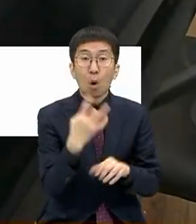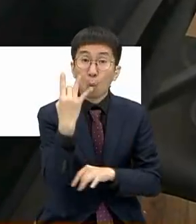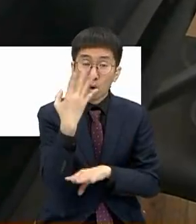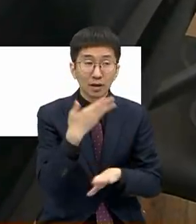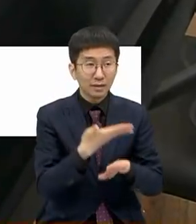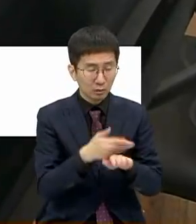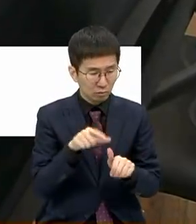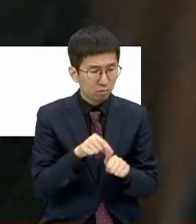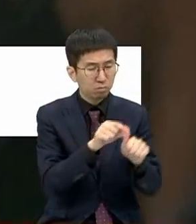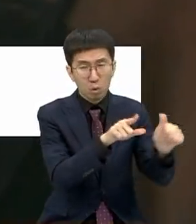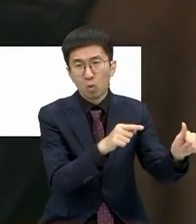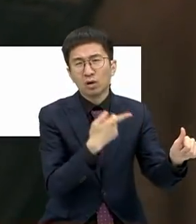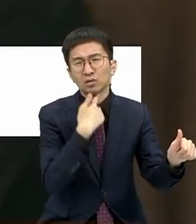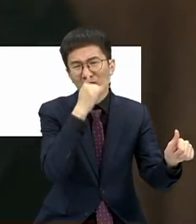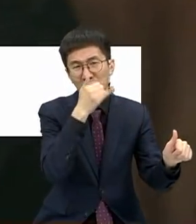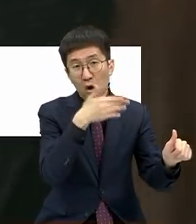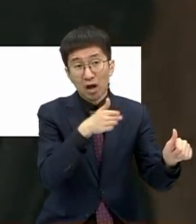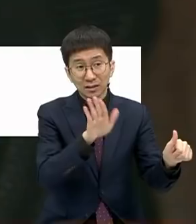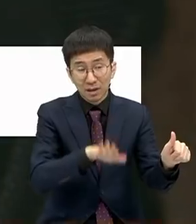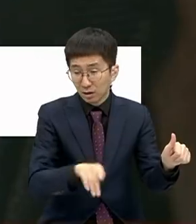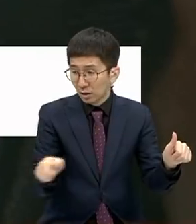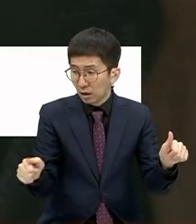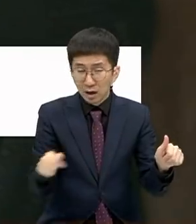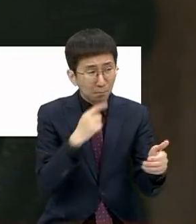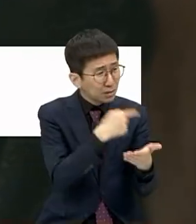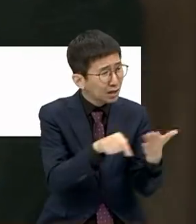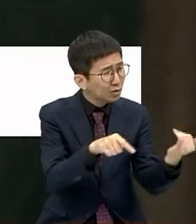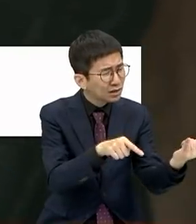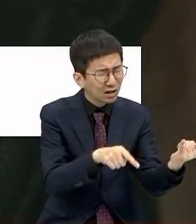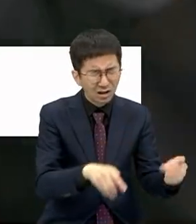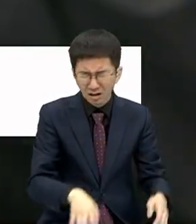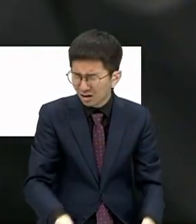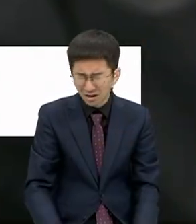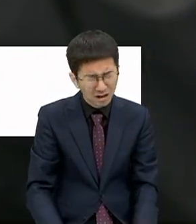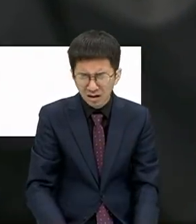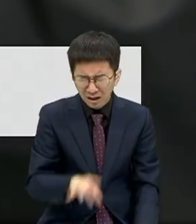했지만 피해자를 생각하면 수사의 끈을 놓을 수 없었기 때문입니다.